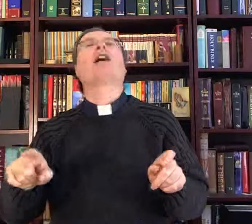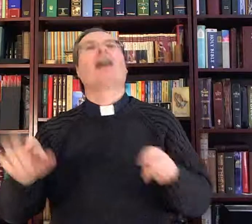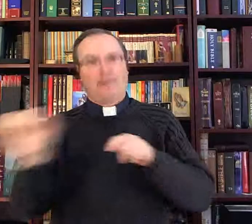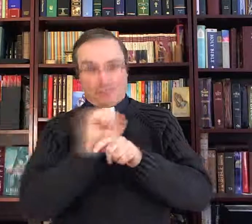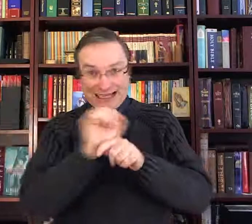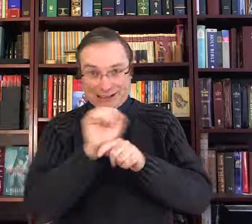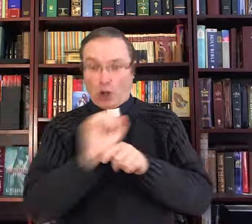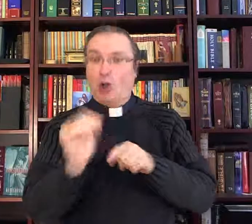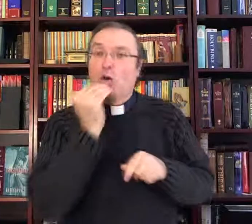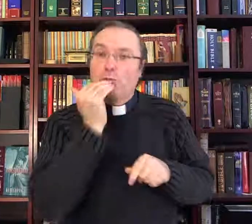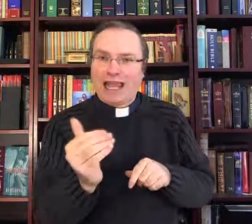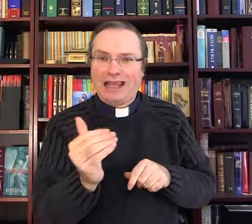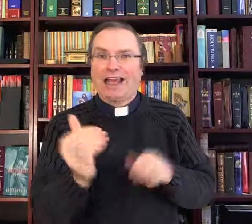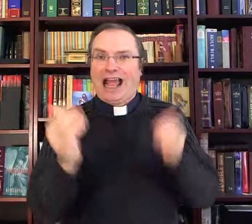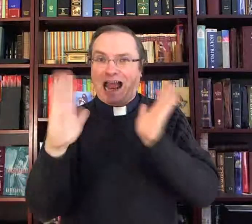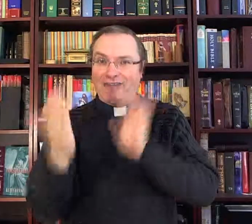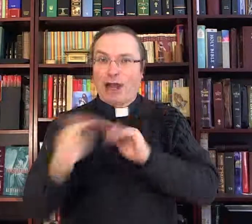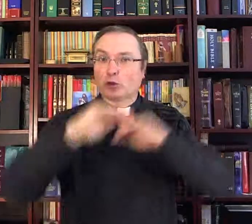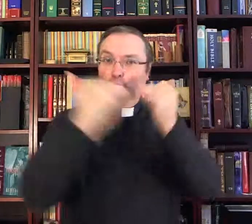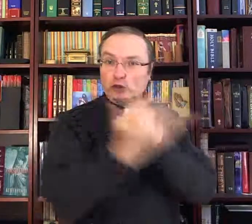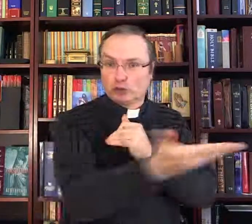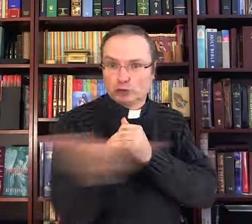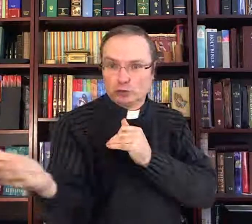pratiquons le bien envers tous